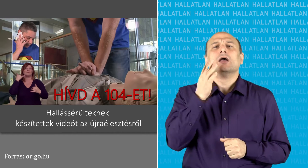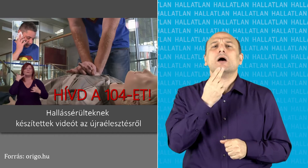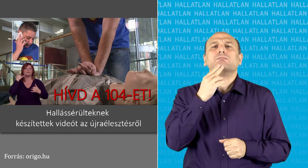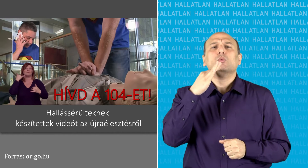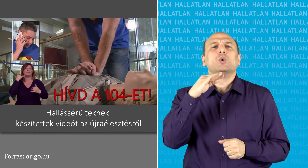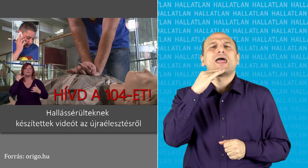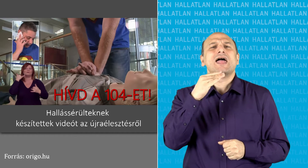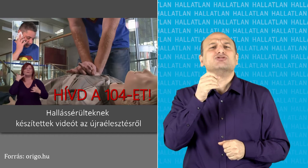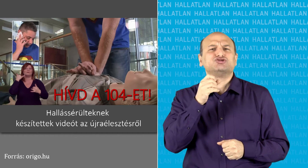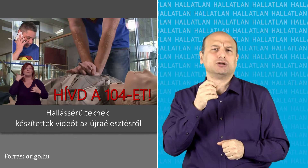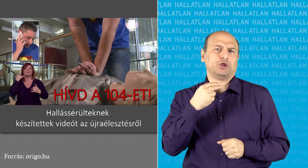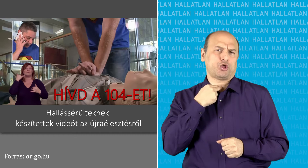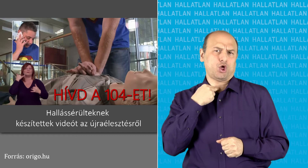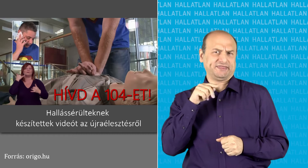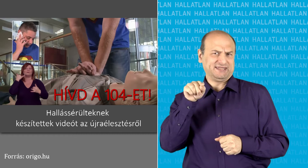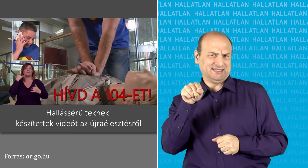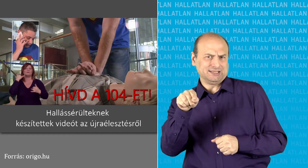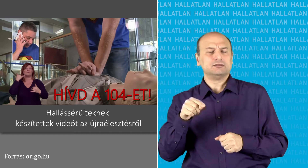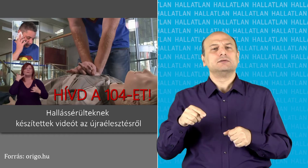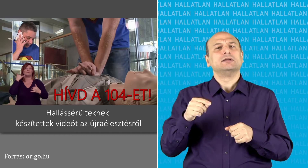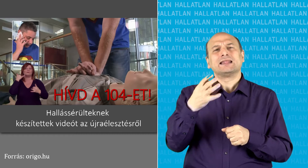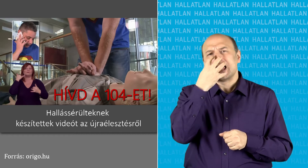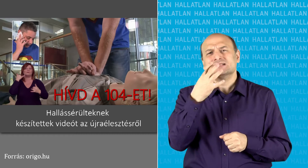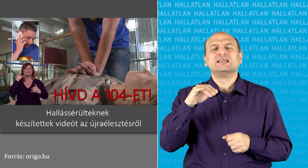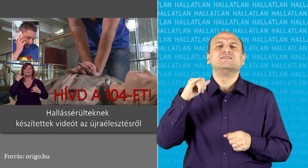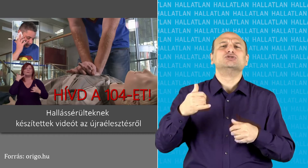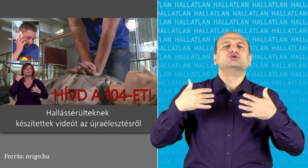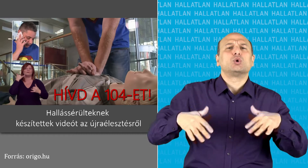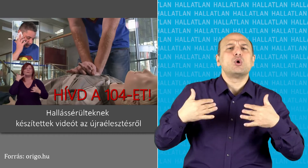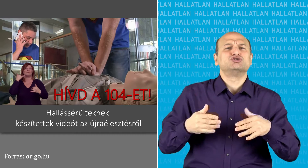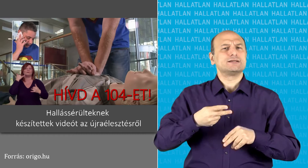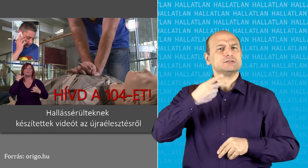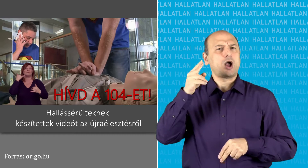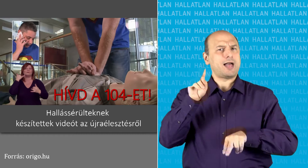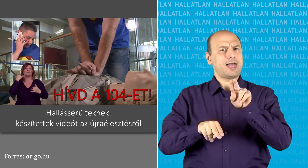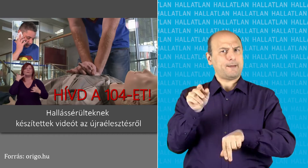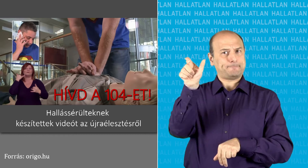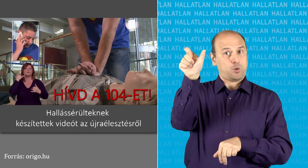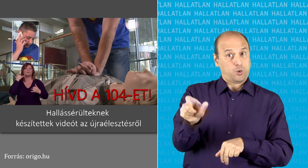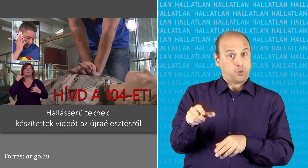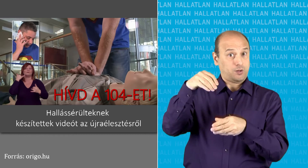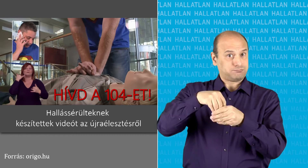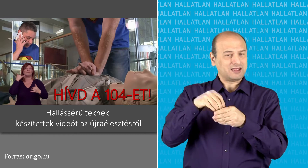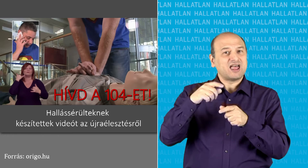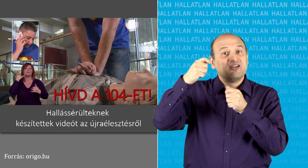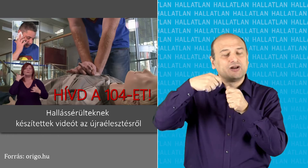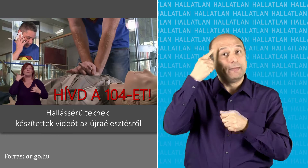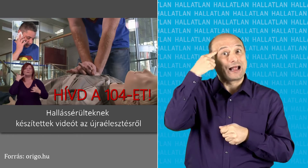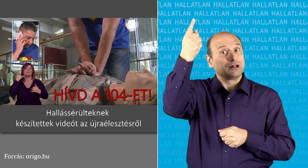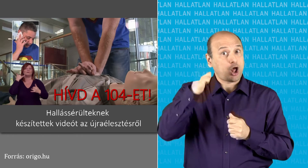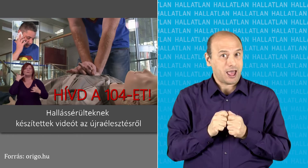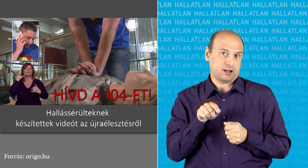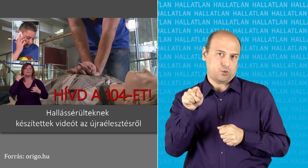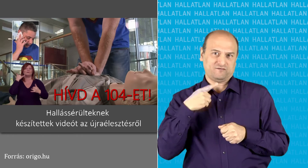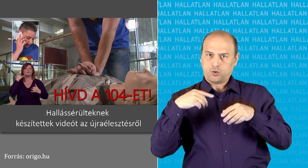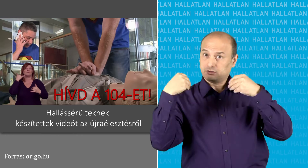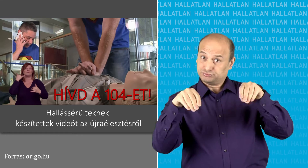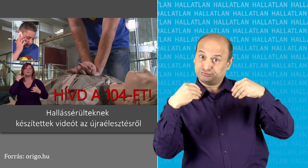Buresch Györgyi intenzív és sürgősségi szakápoló volt a film ötletgazdája mondta,